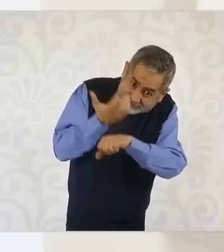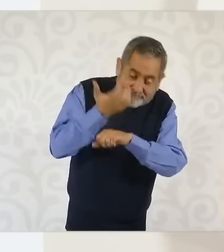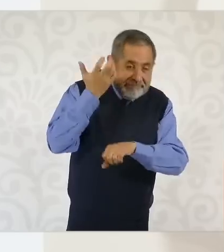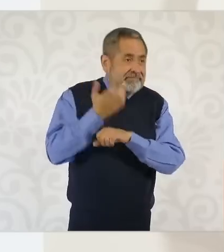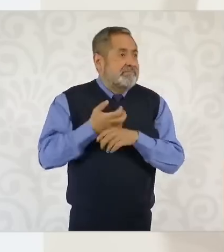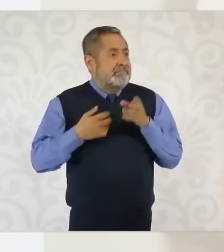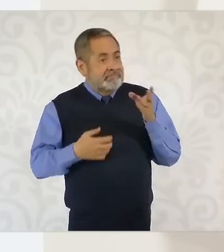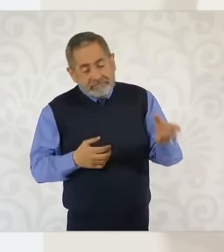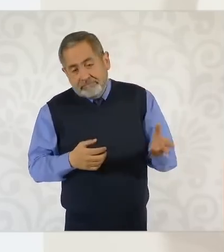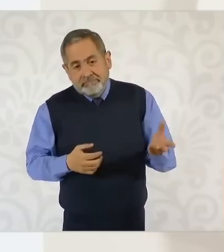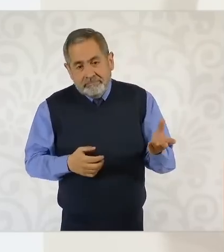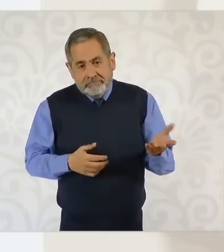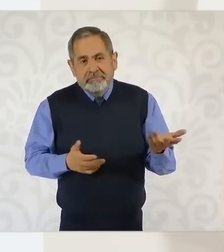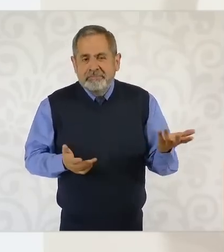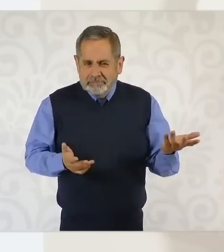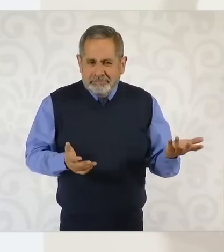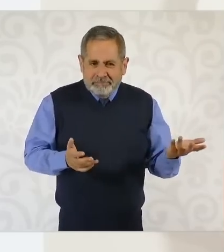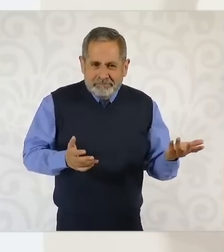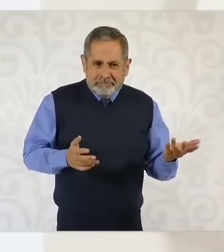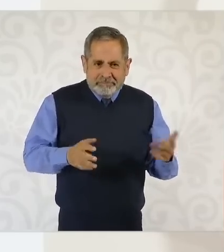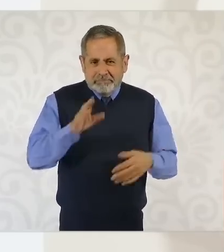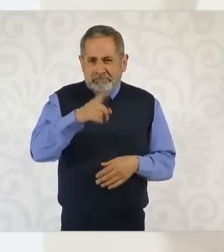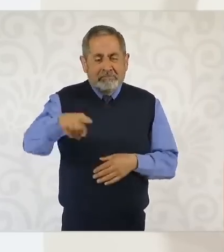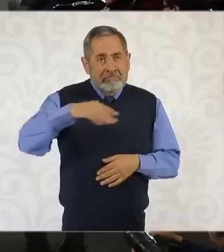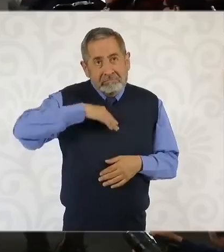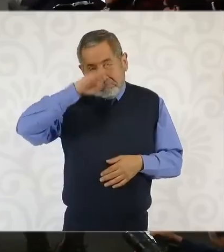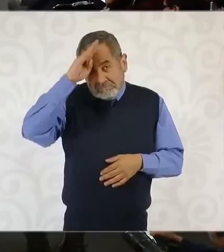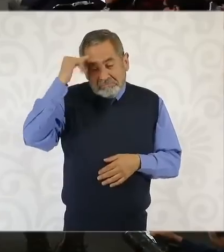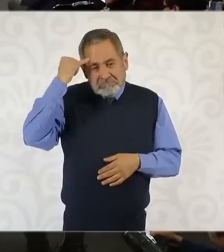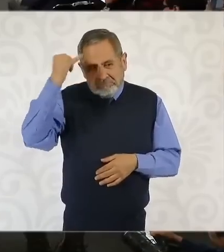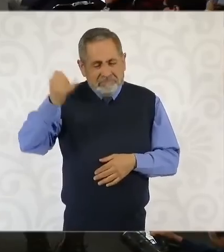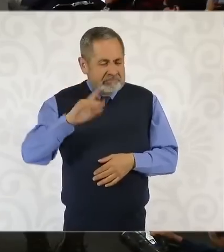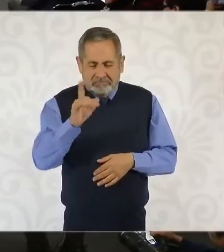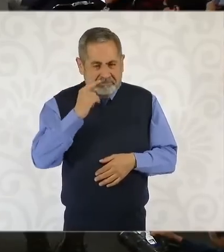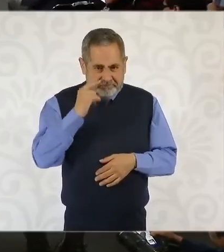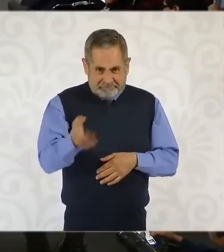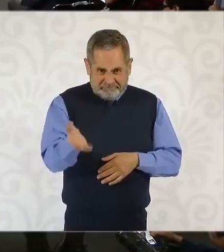porque hay esta idea es más a ver ponle abajo la parte que leímos hace